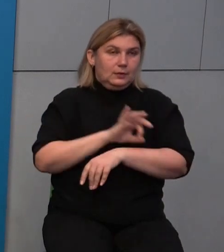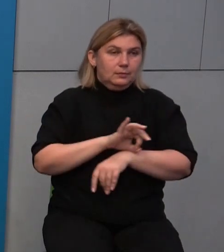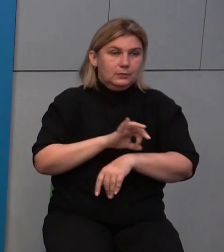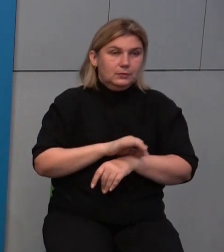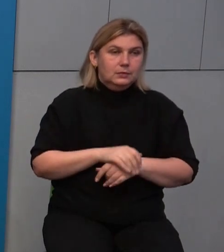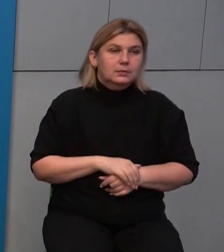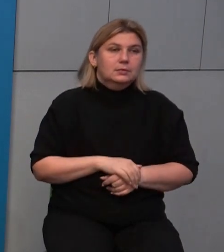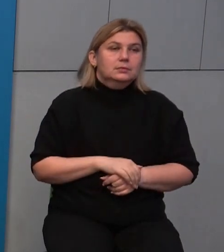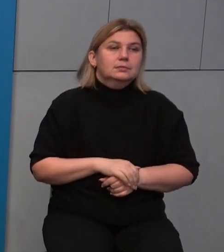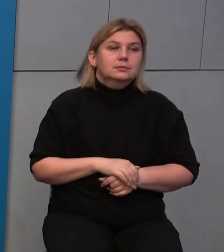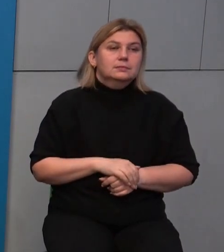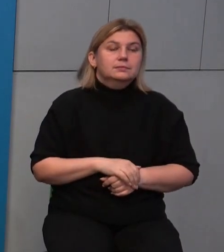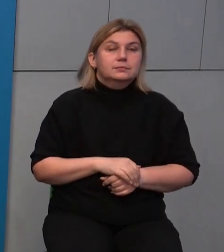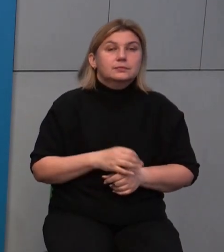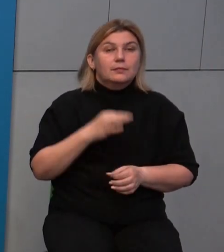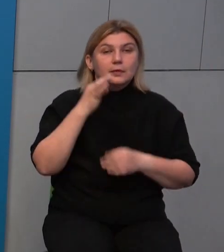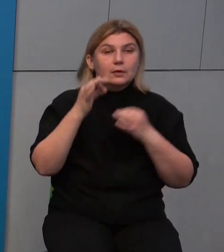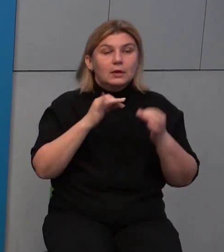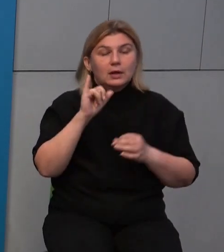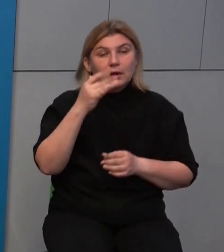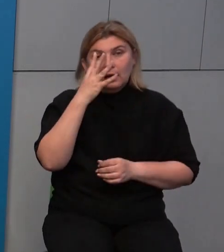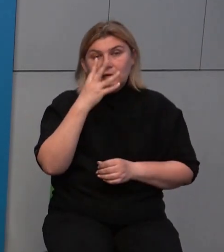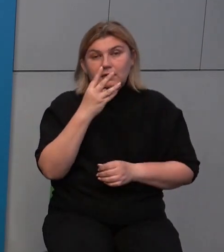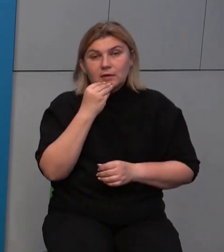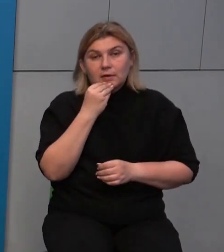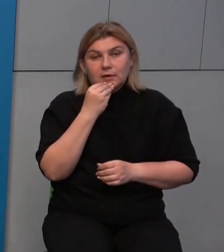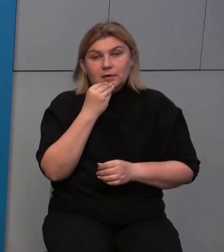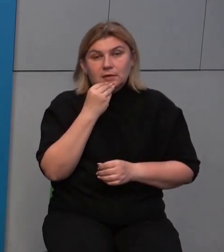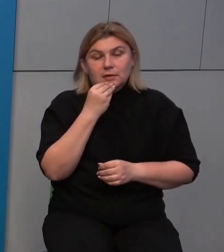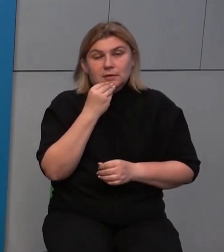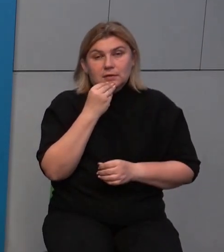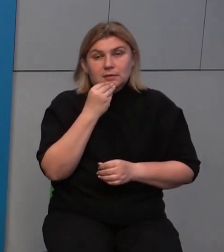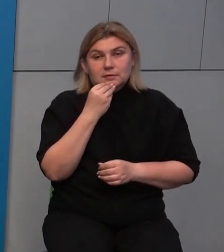I opowiadałam, jak to wygląda z perspektywy